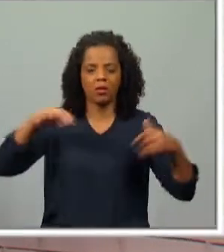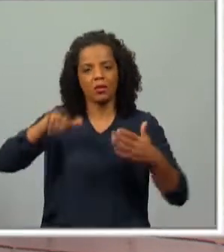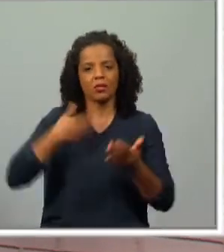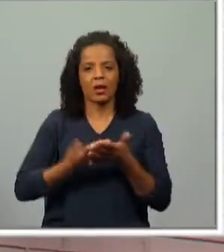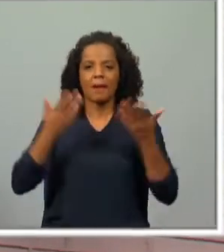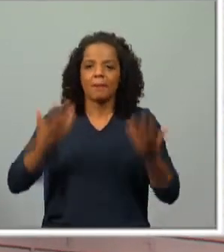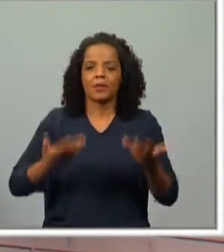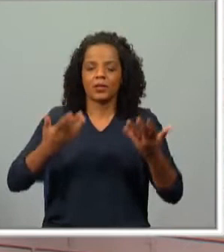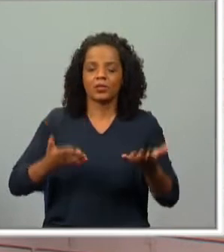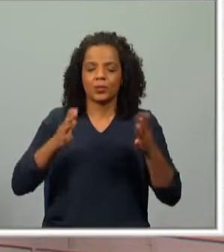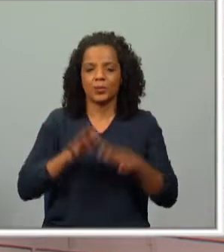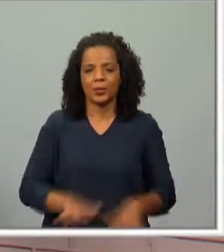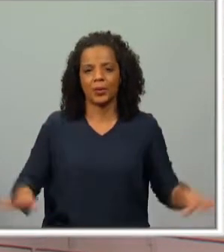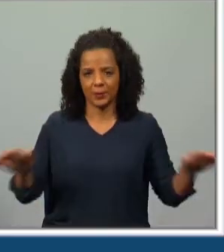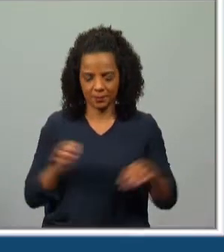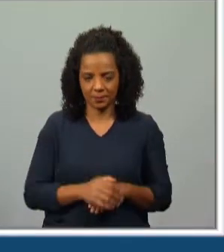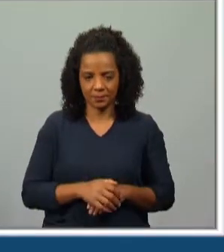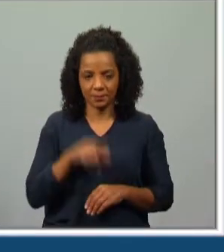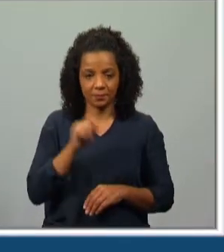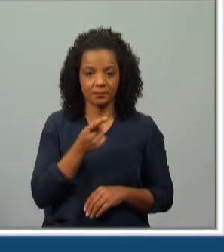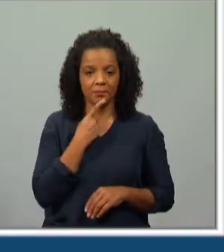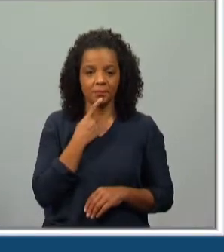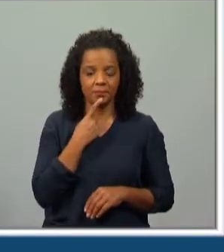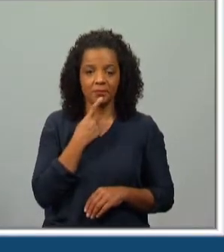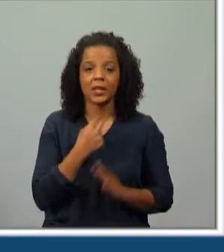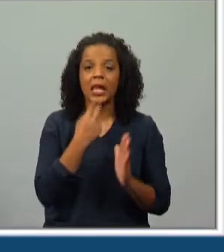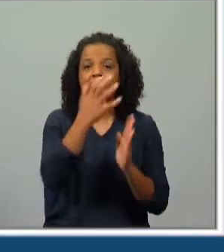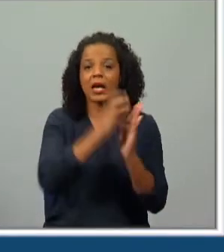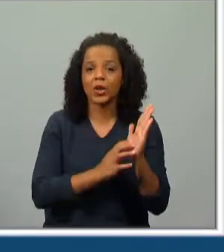neste certo conseguimos também perceber que tipo de narrador temos aqui recorda 在這個權利我們也可以理解我們這裡有什麼樣的敘述者？